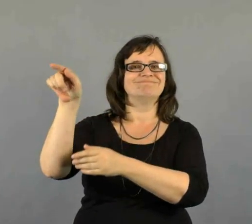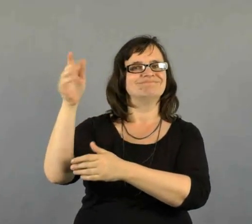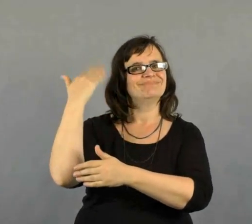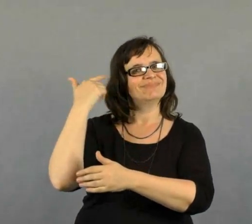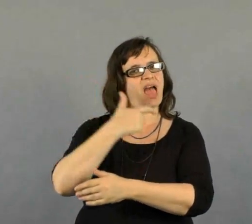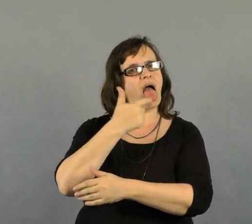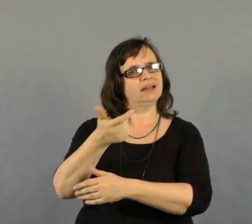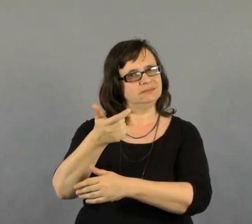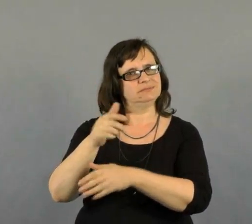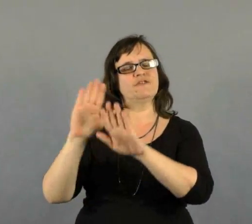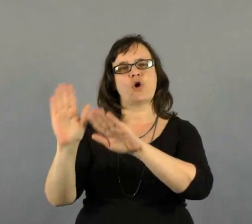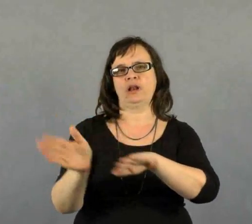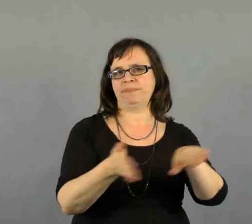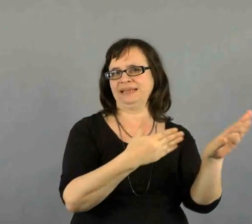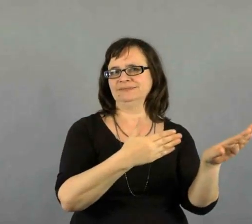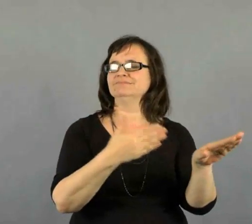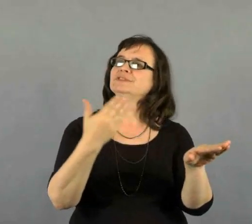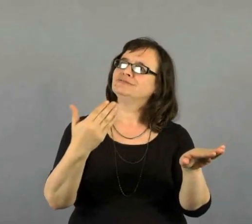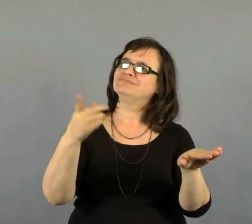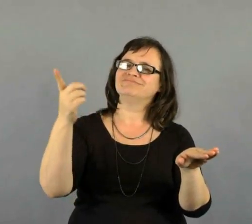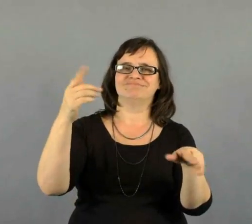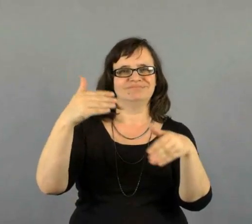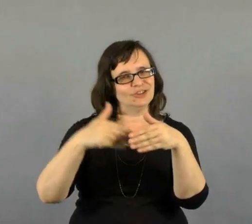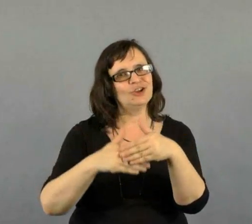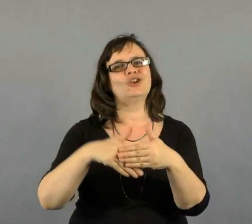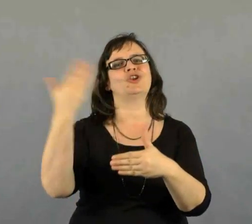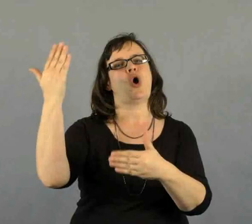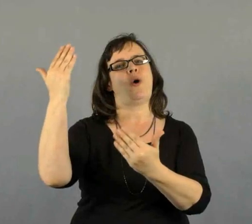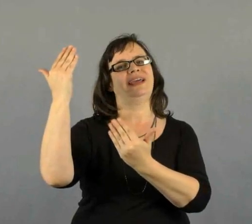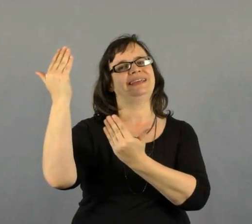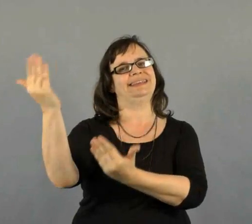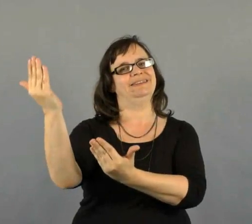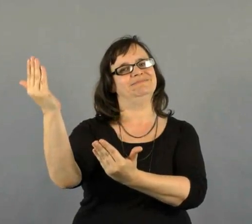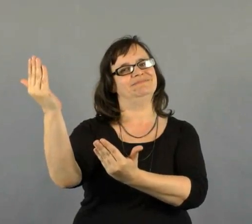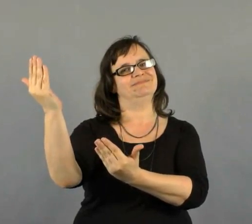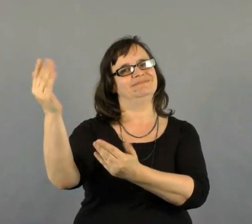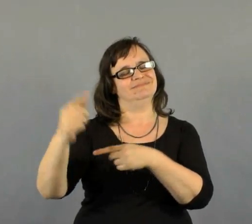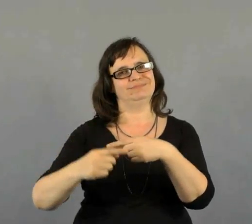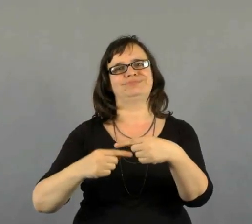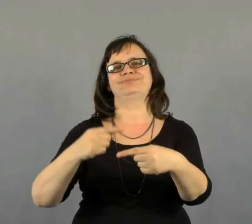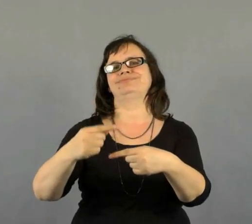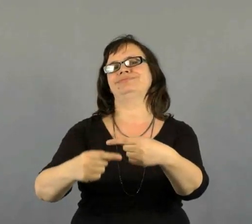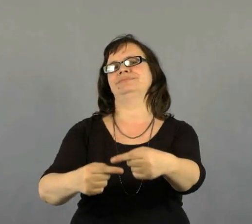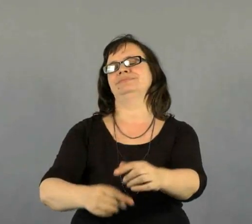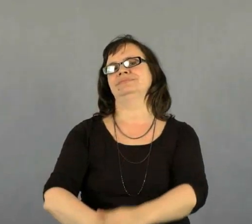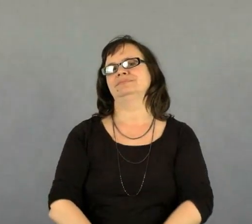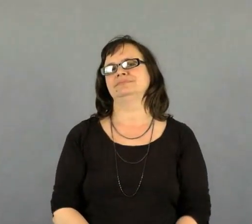Deshalb ist das Alte vorbei, Neues ist da.